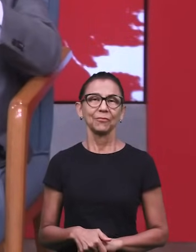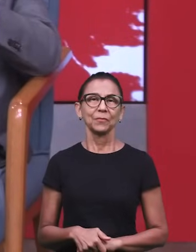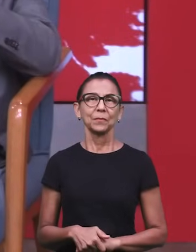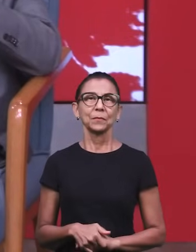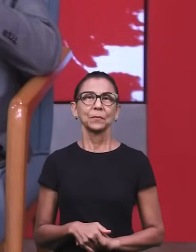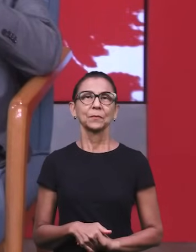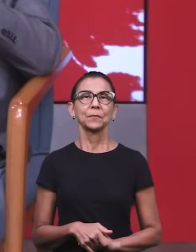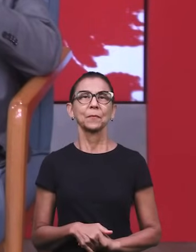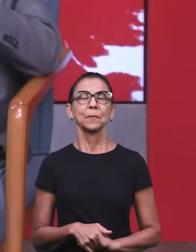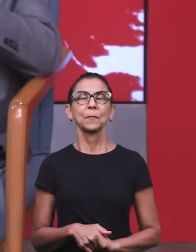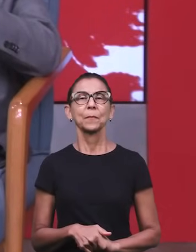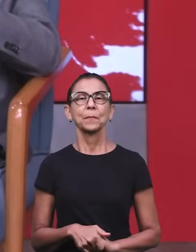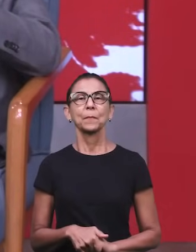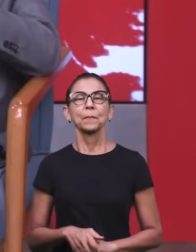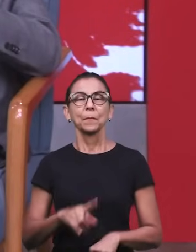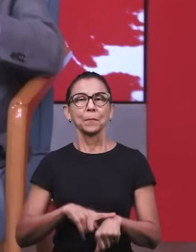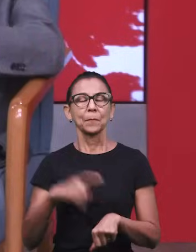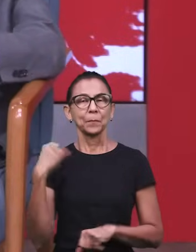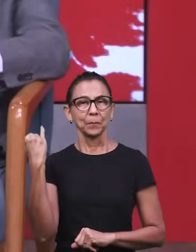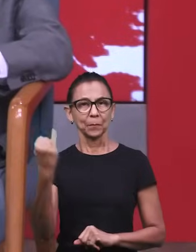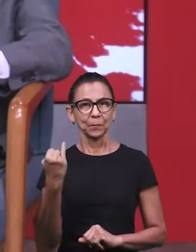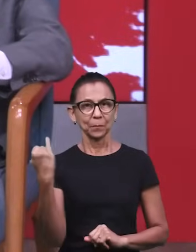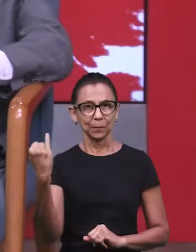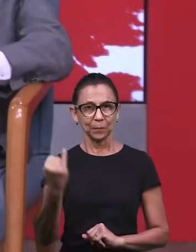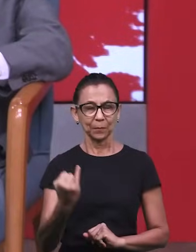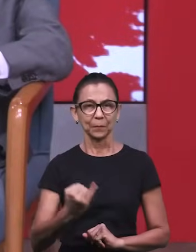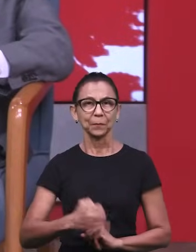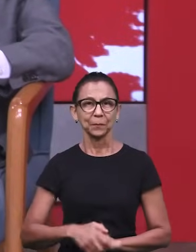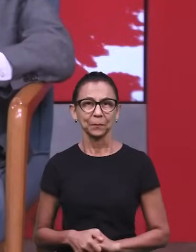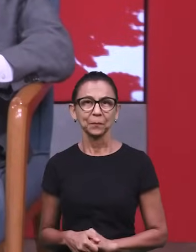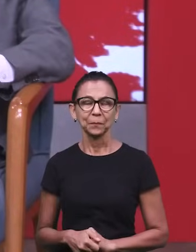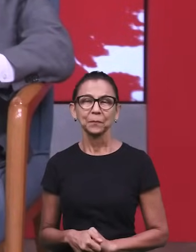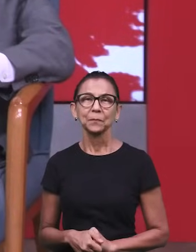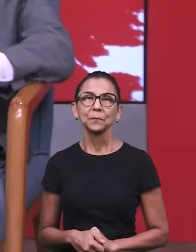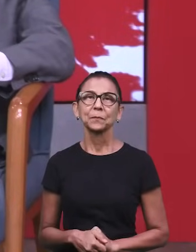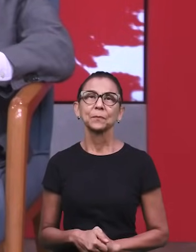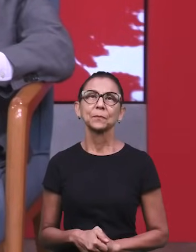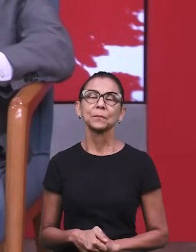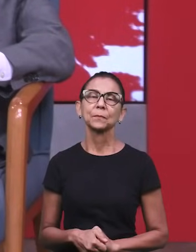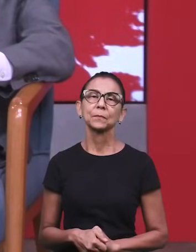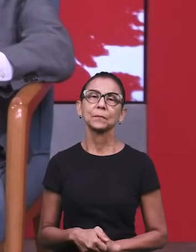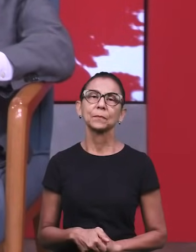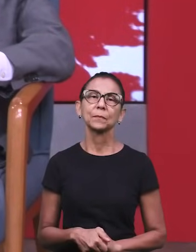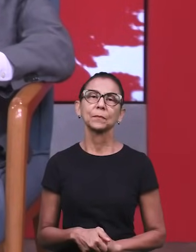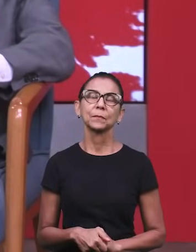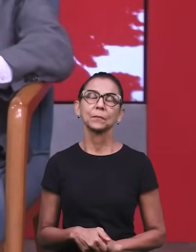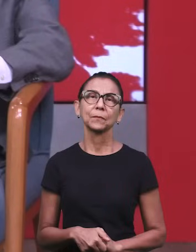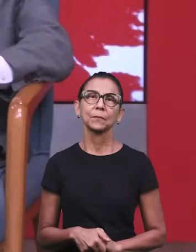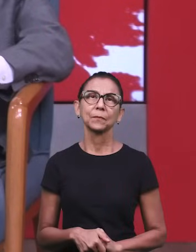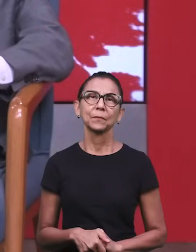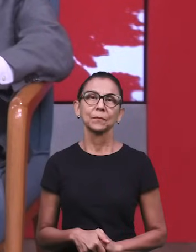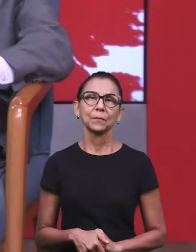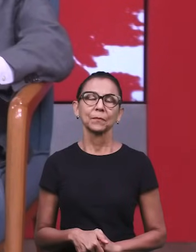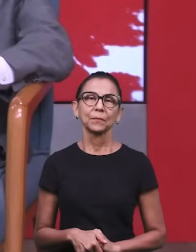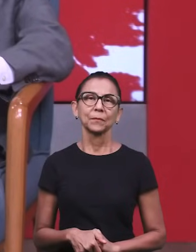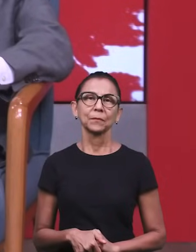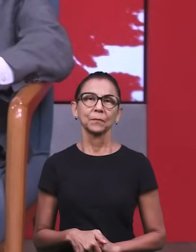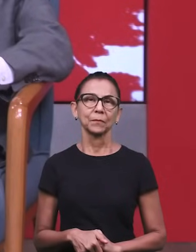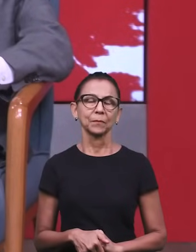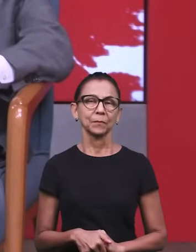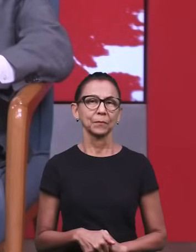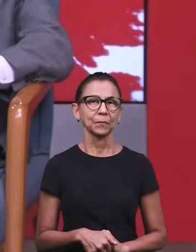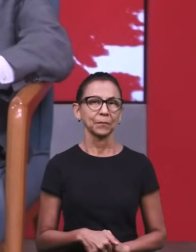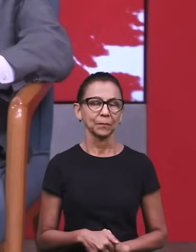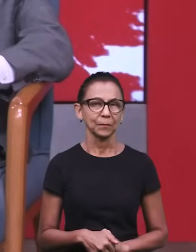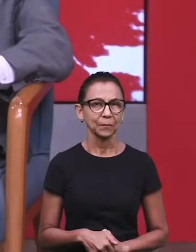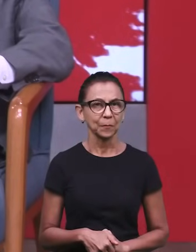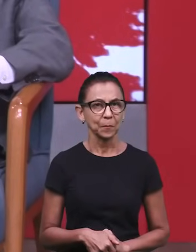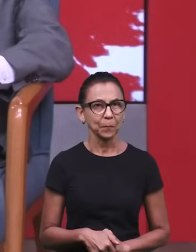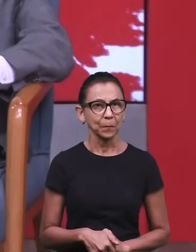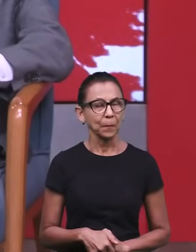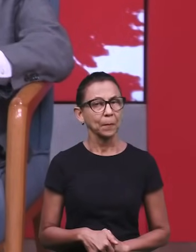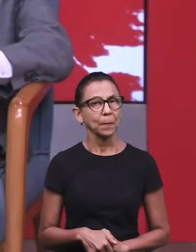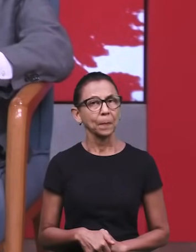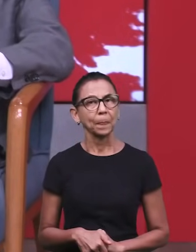esse momento importante e aquilo que nós temos que falar agora de mostrar é que nós temos que voltar